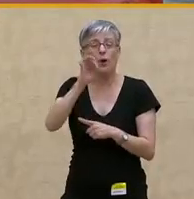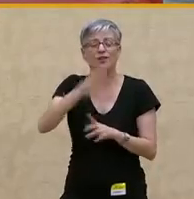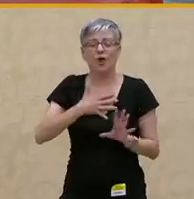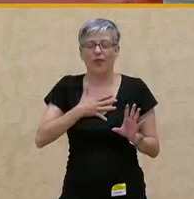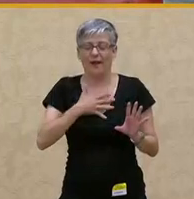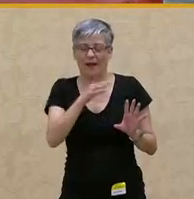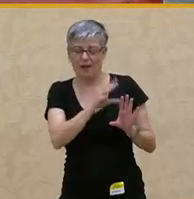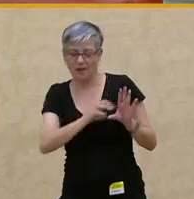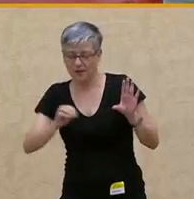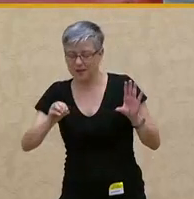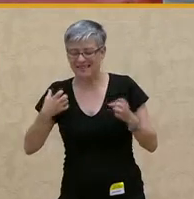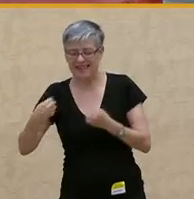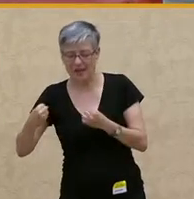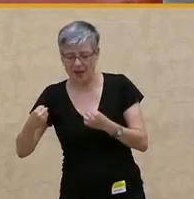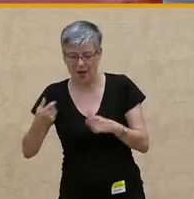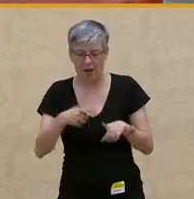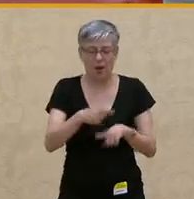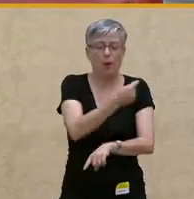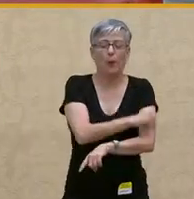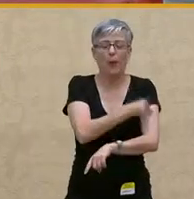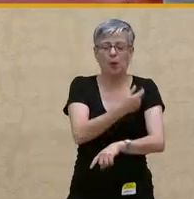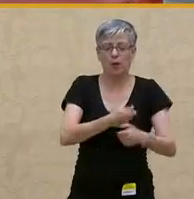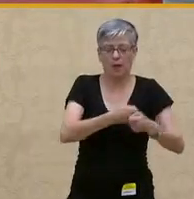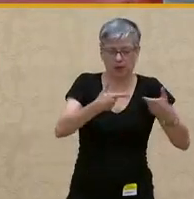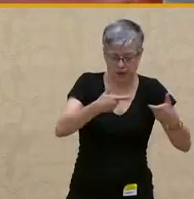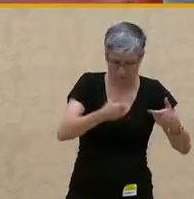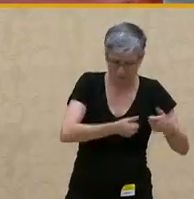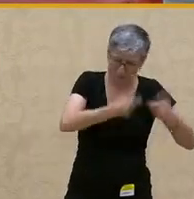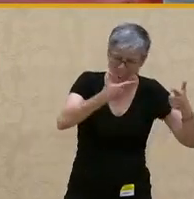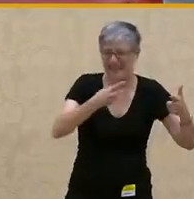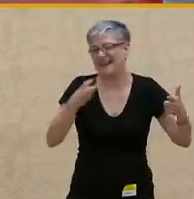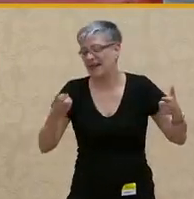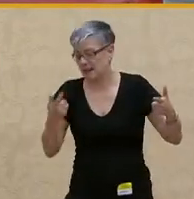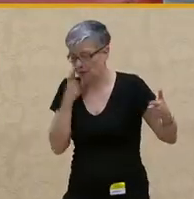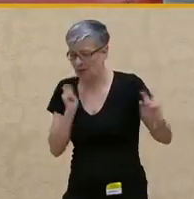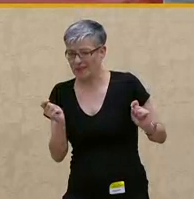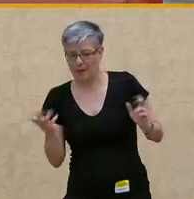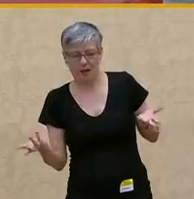Nos gastamos más en vacunas que en el resto de sanidad. Hay una forma de pagarlo, que es